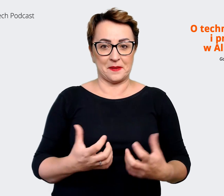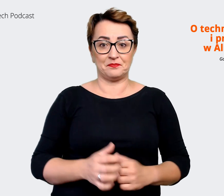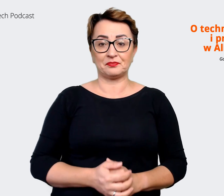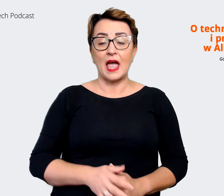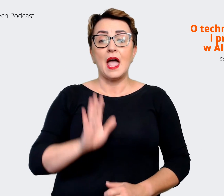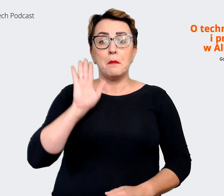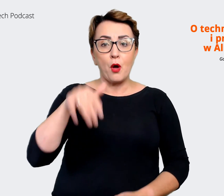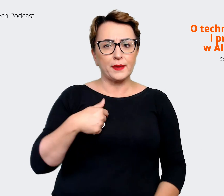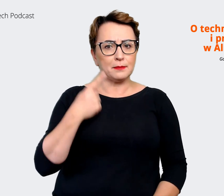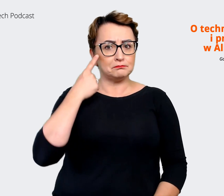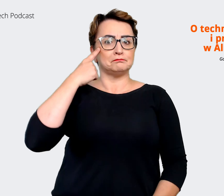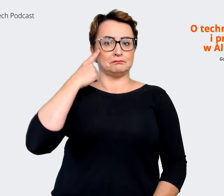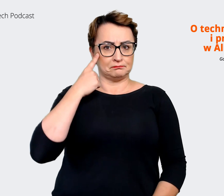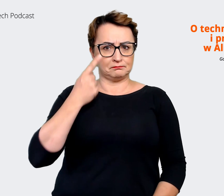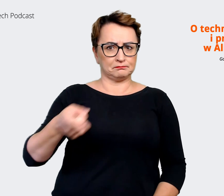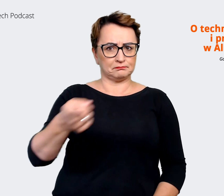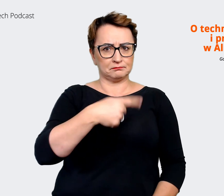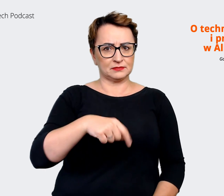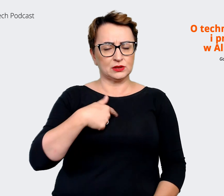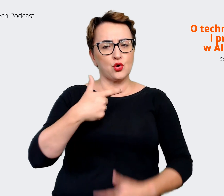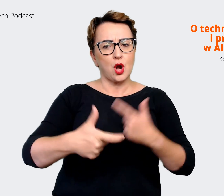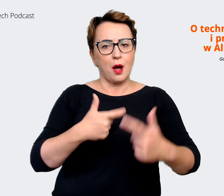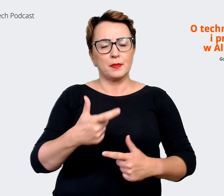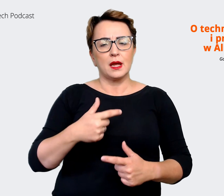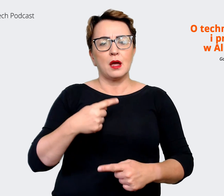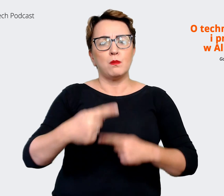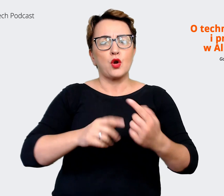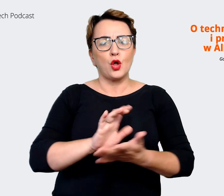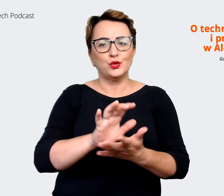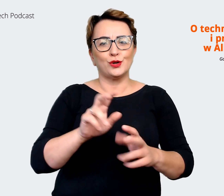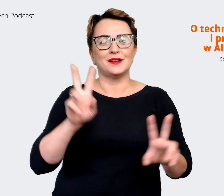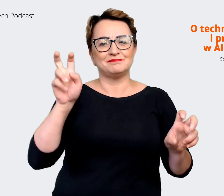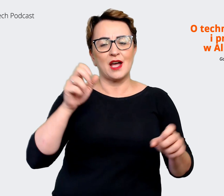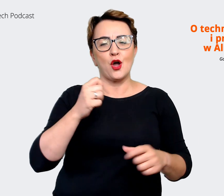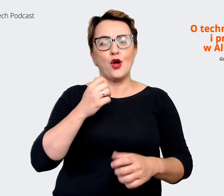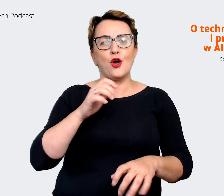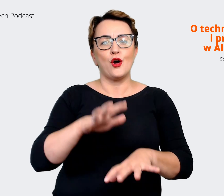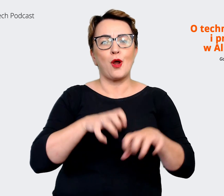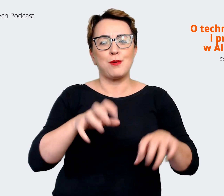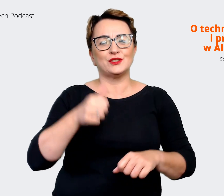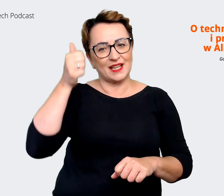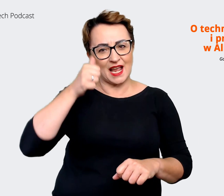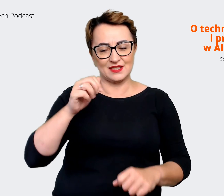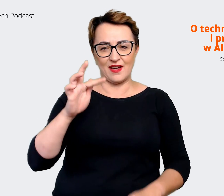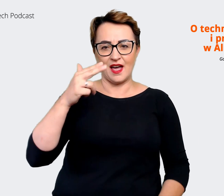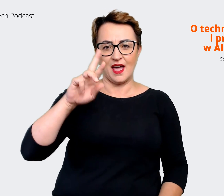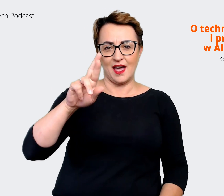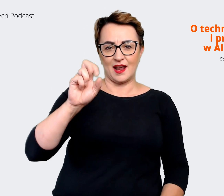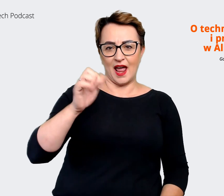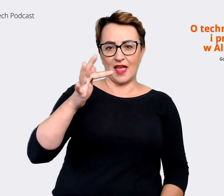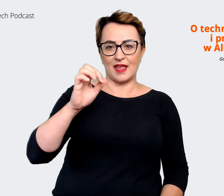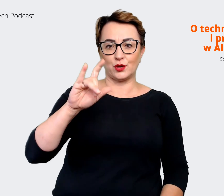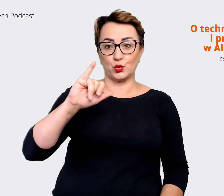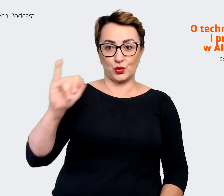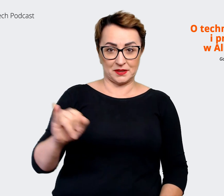momencie padł pomysł, żeby zrobić produkt, który nazwaliśmy roboczo Ratatuj. I jednym z ambicji,